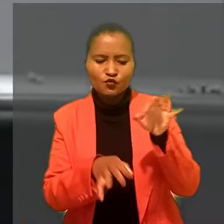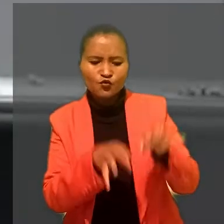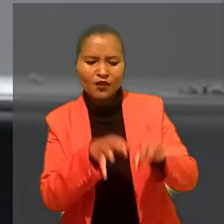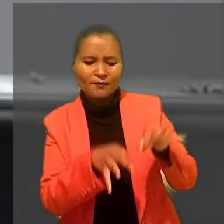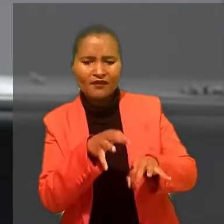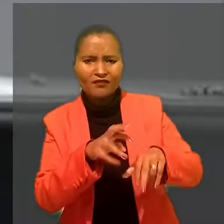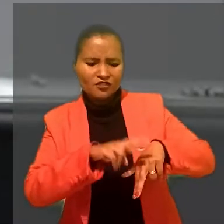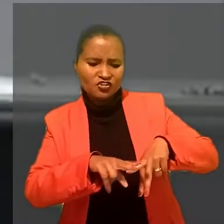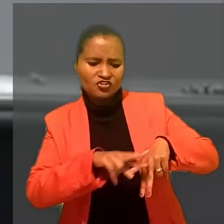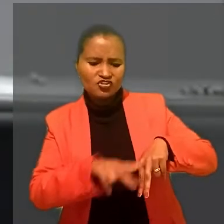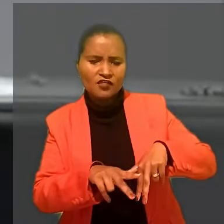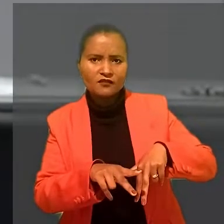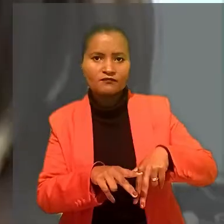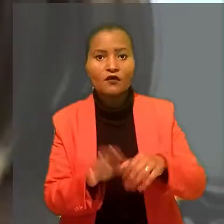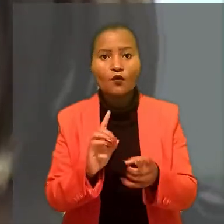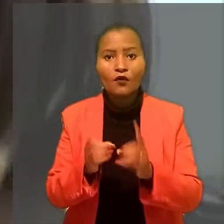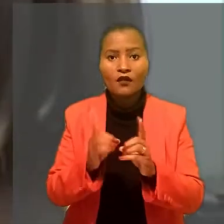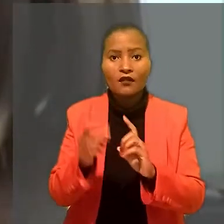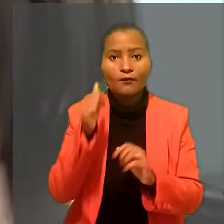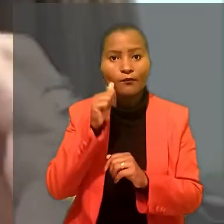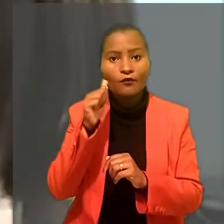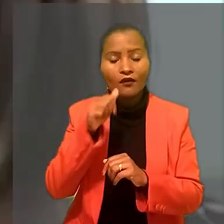A coordenação foi da ministra Kátia Arruda.